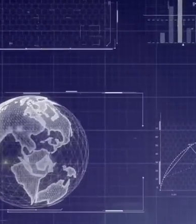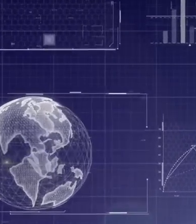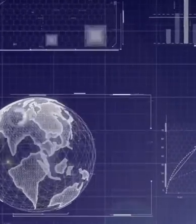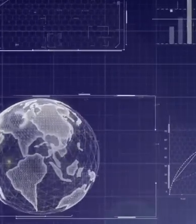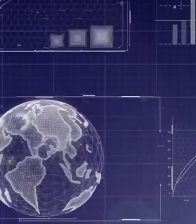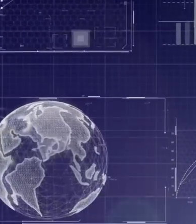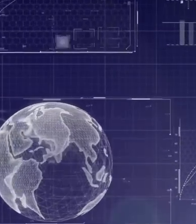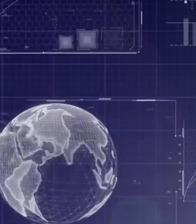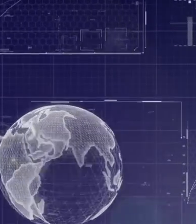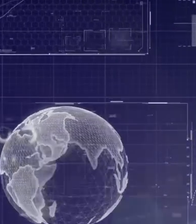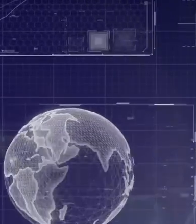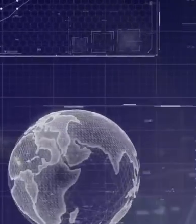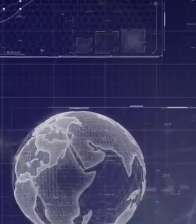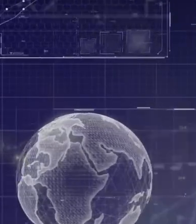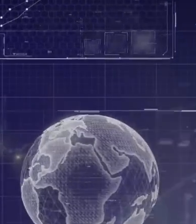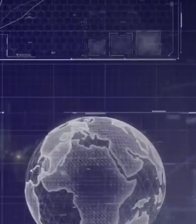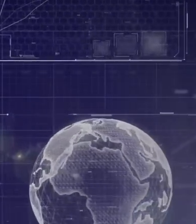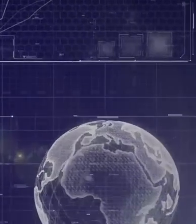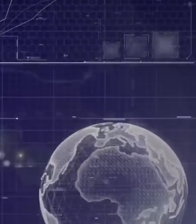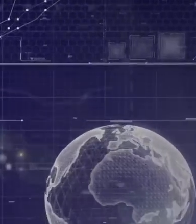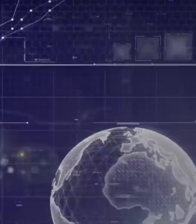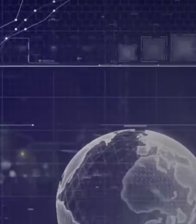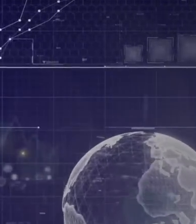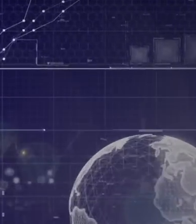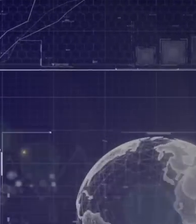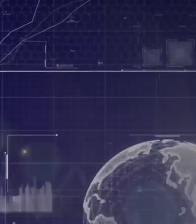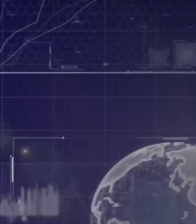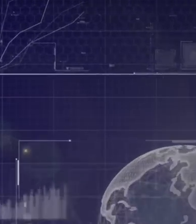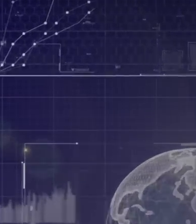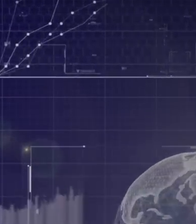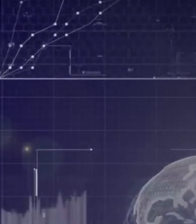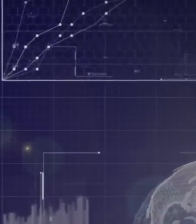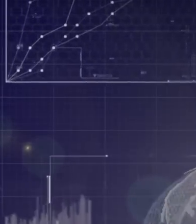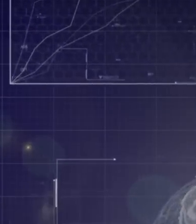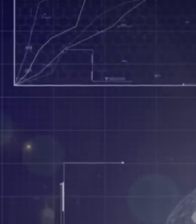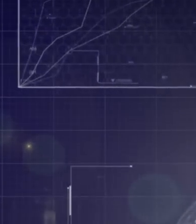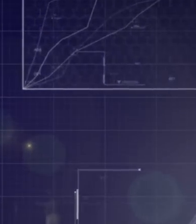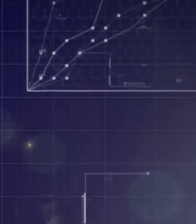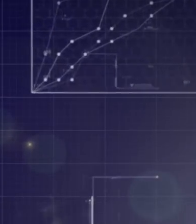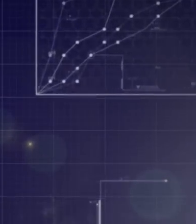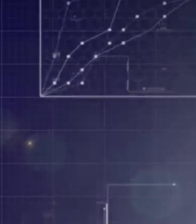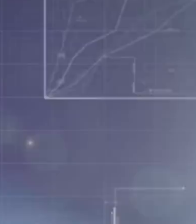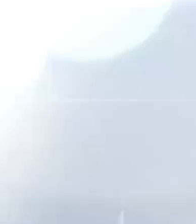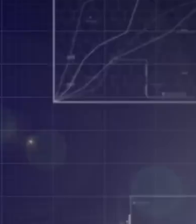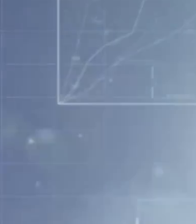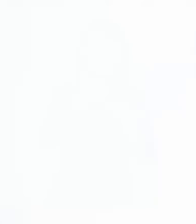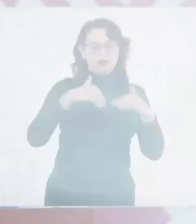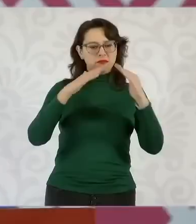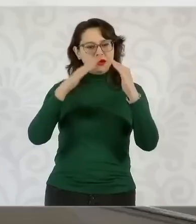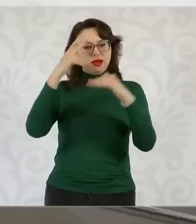y de inversión destacando la participación de grandes empresas estadounidenses como Home Depot